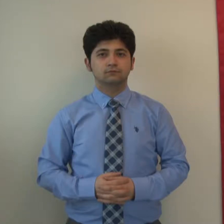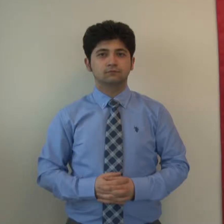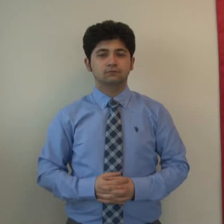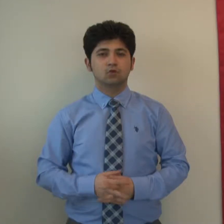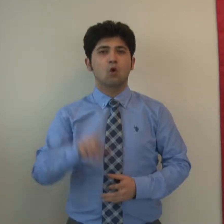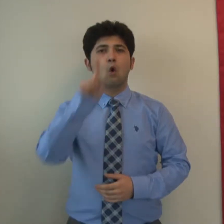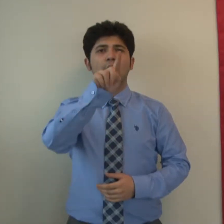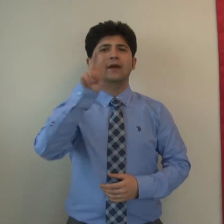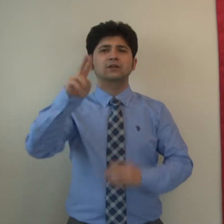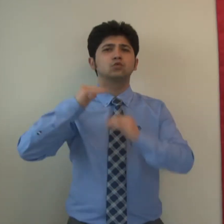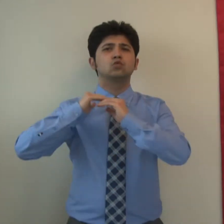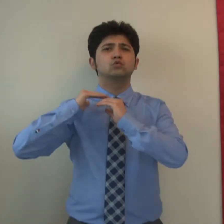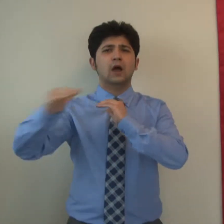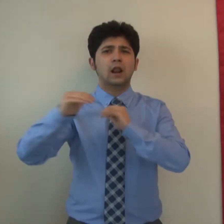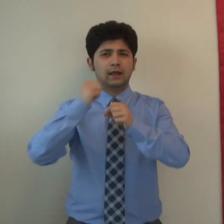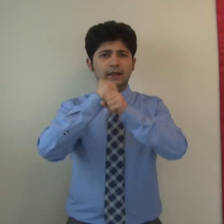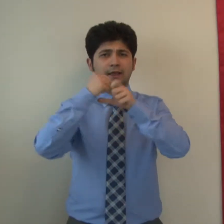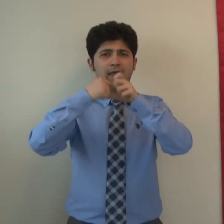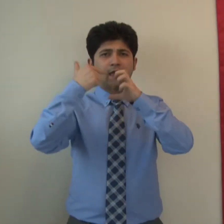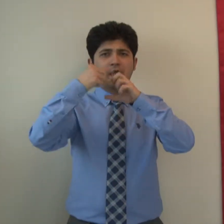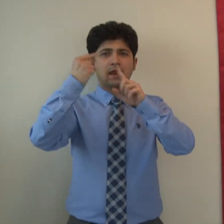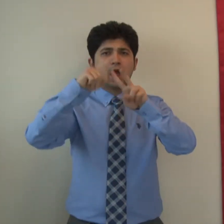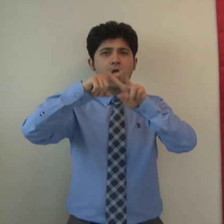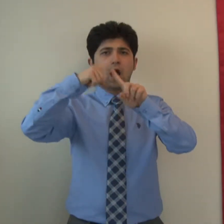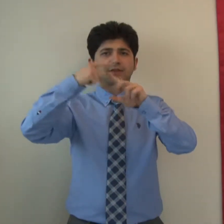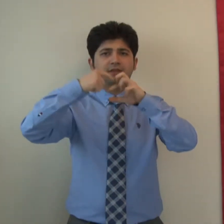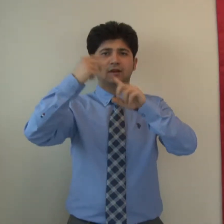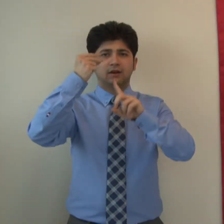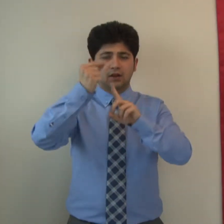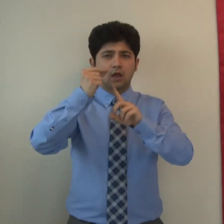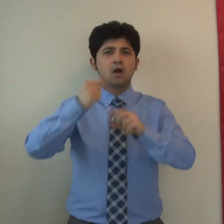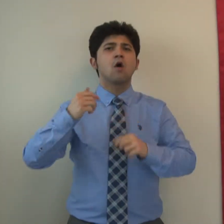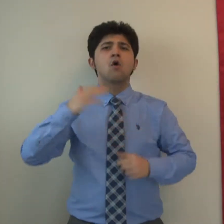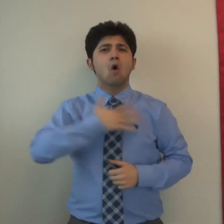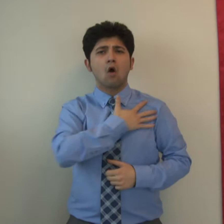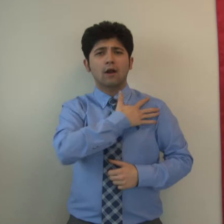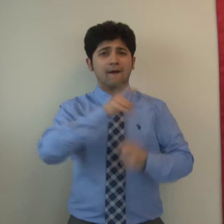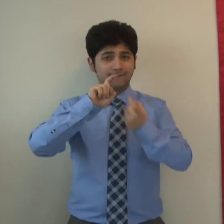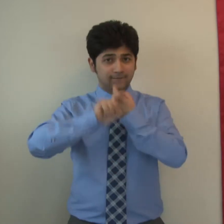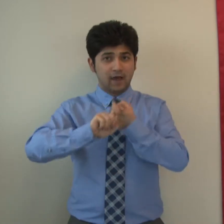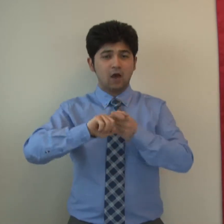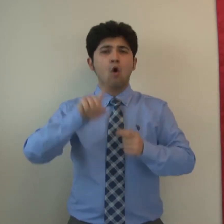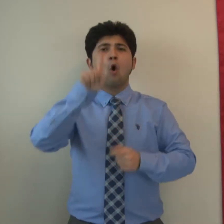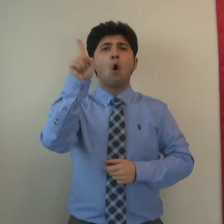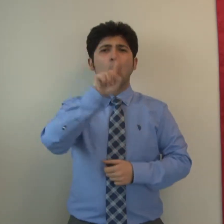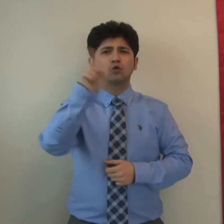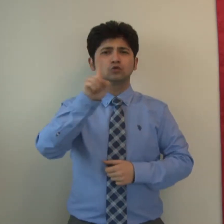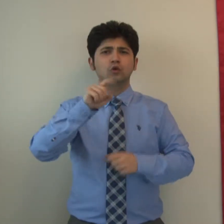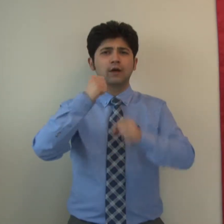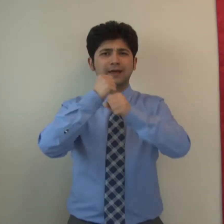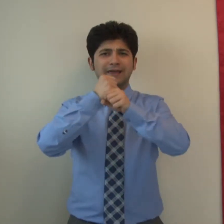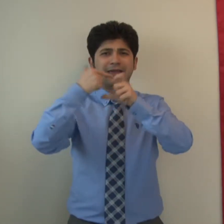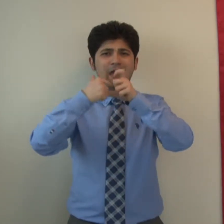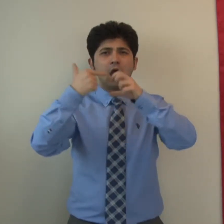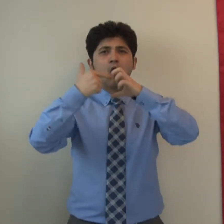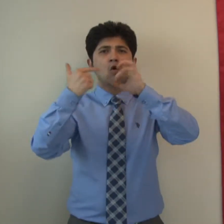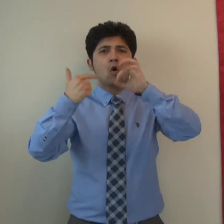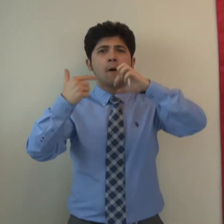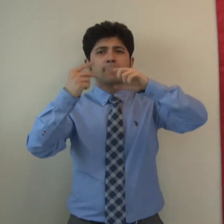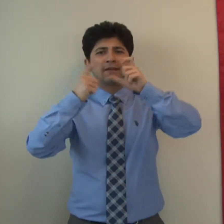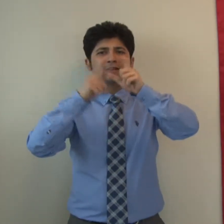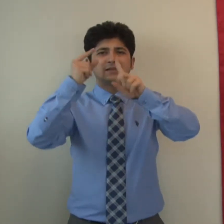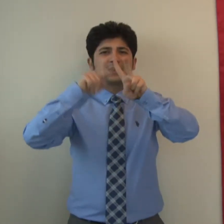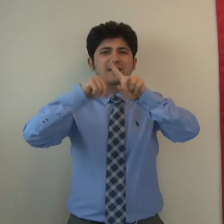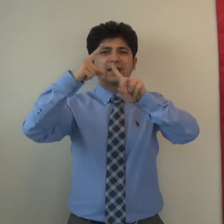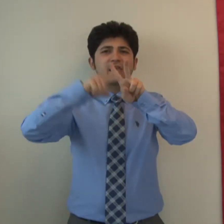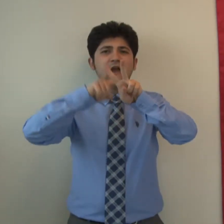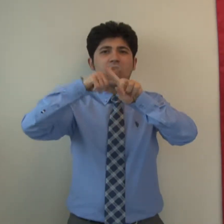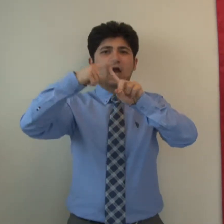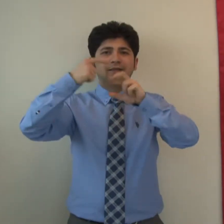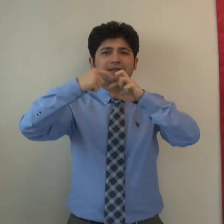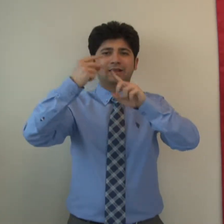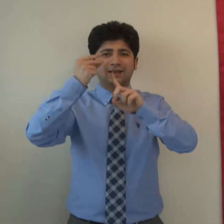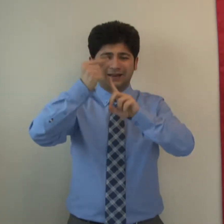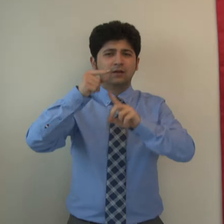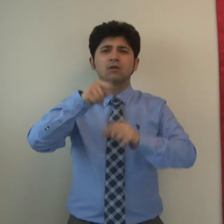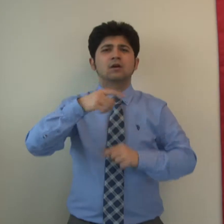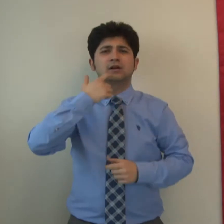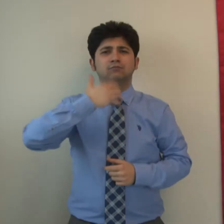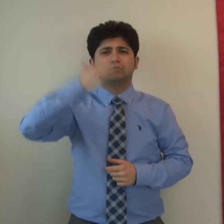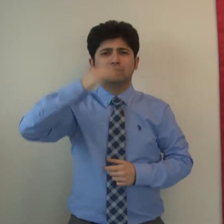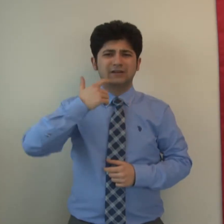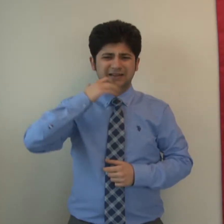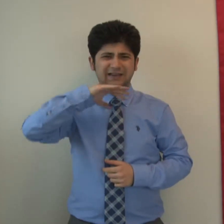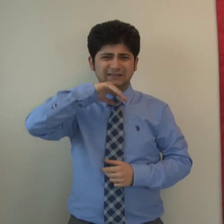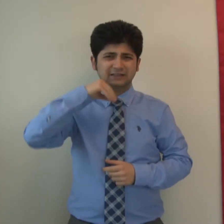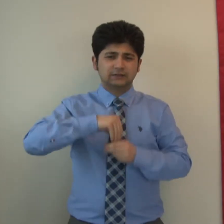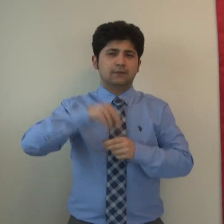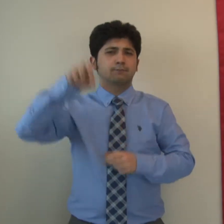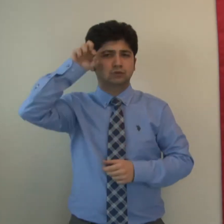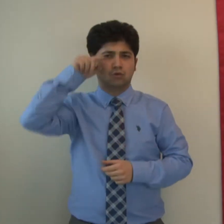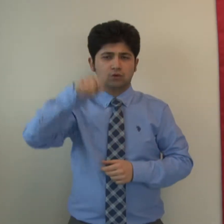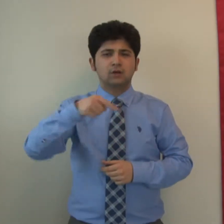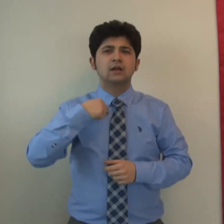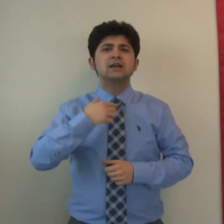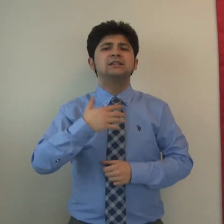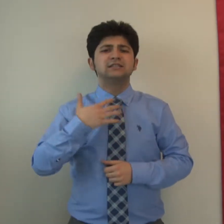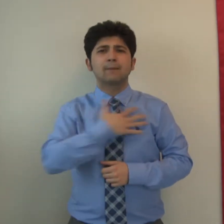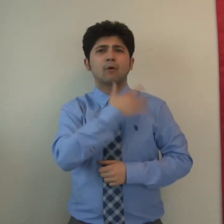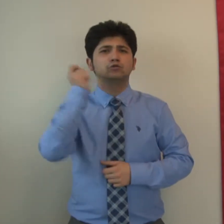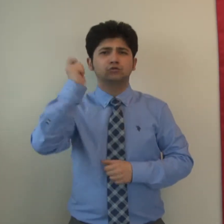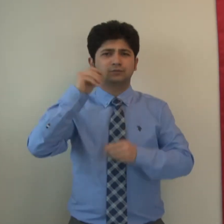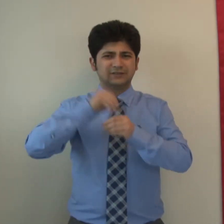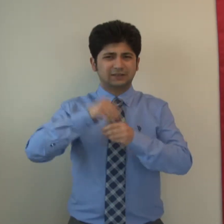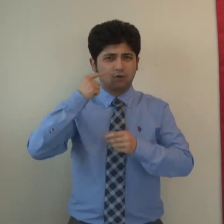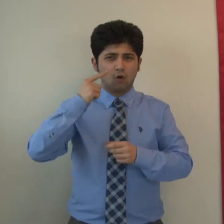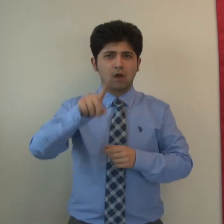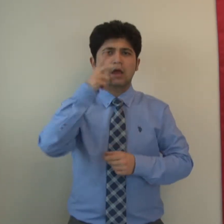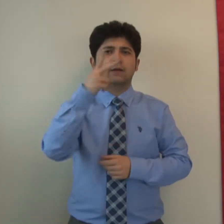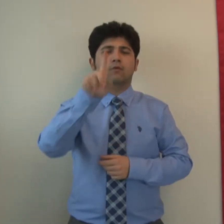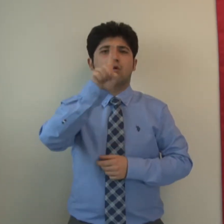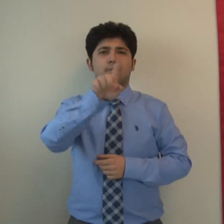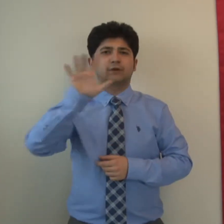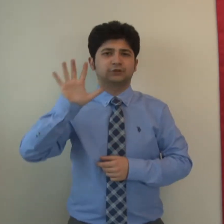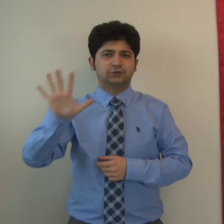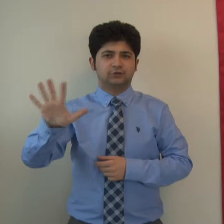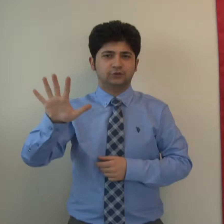12. Ulusal Geriatri Kongresi ve 10. Geropsikiyatri Sempozyumu 2015